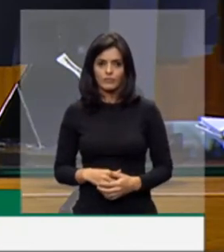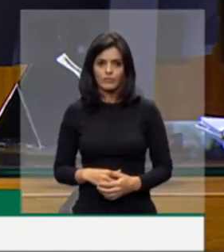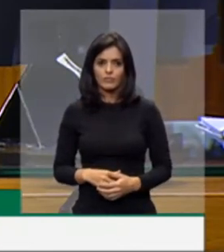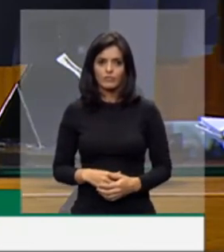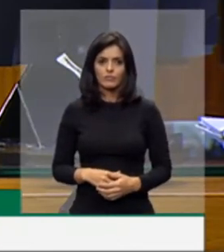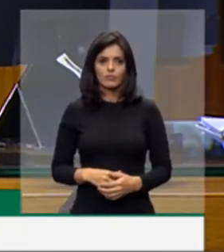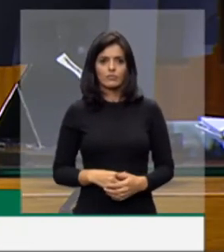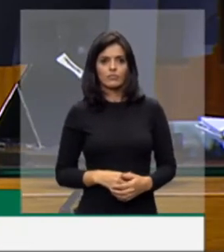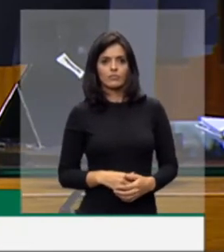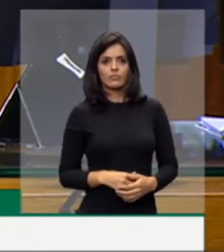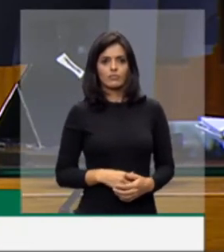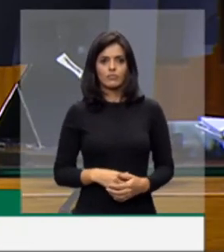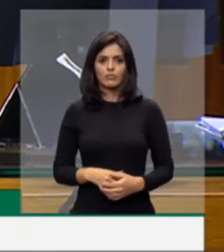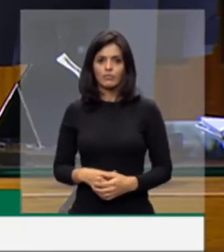PRESIDENTE, ENTENDENDO A OPORTUNIDADE DAS EMENDAS, O